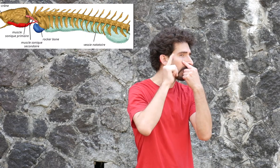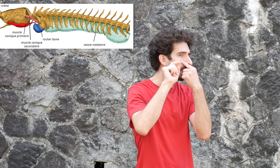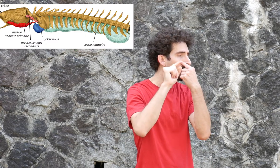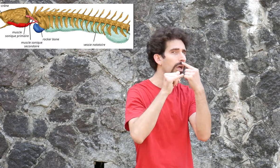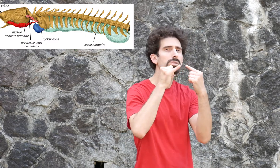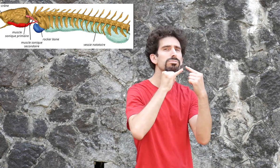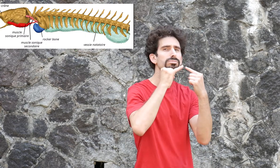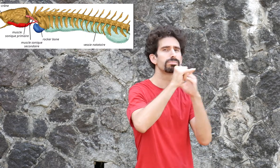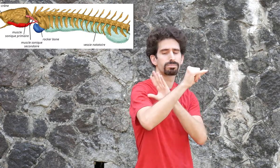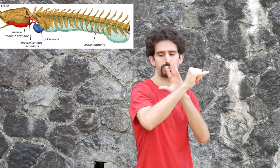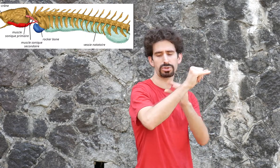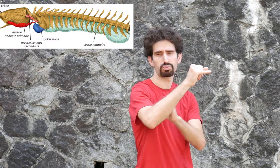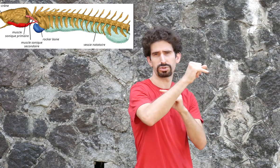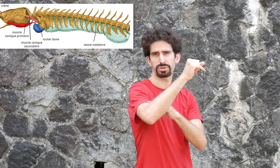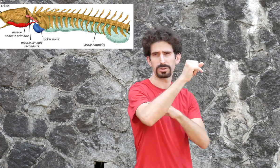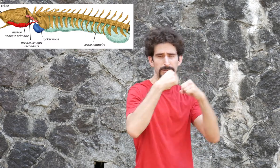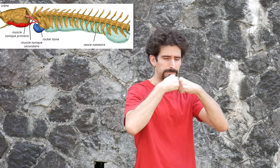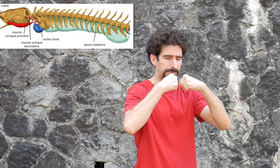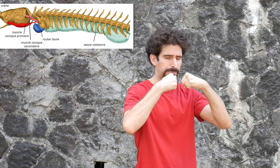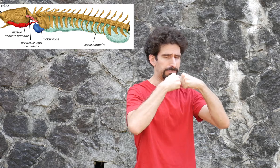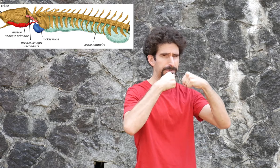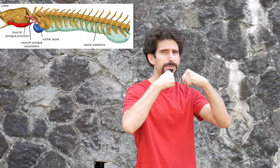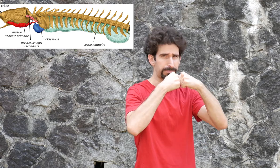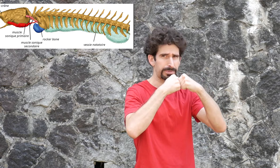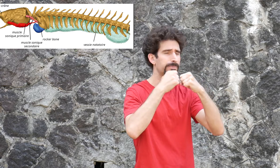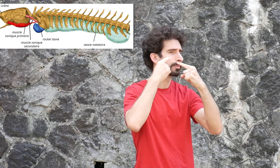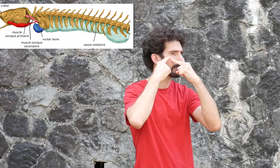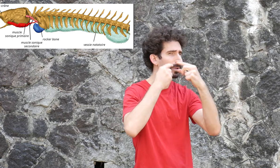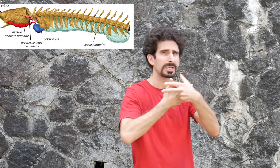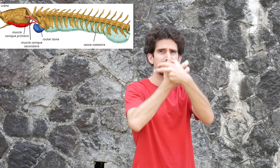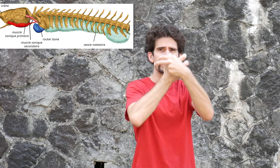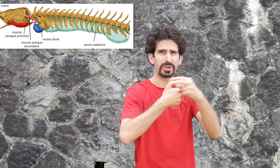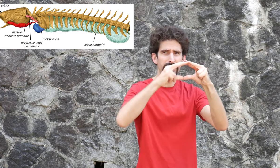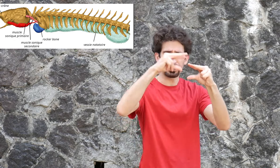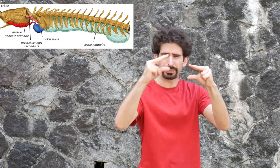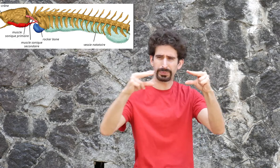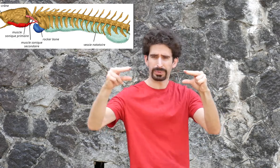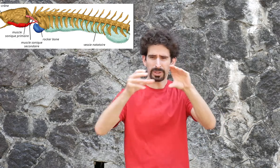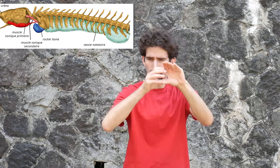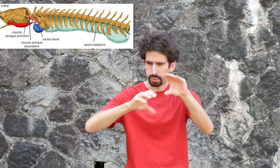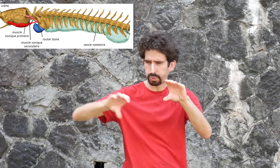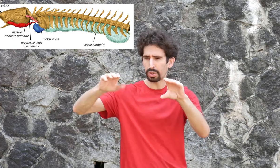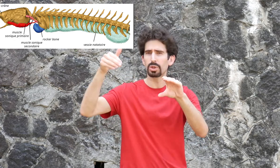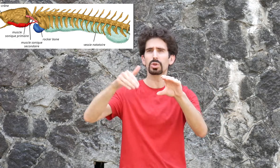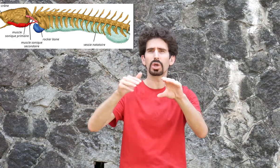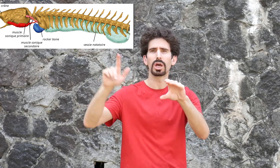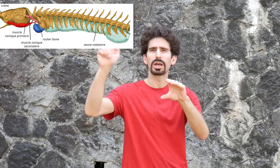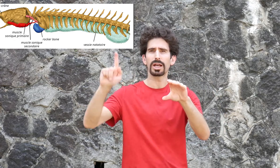se trouve un petit muscle. Il est relié à une poche remplie de gaz placée sous le squelette.